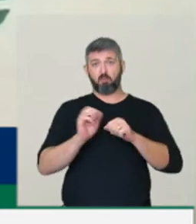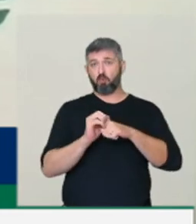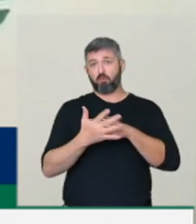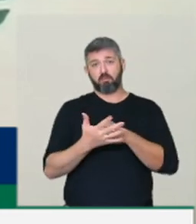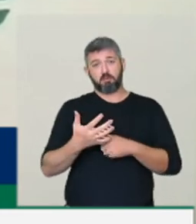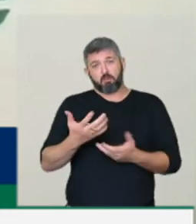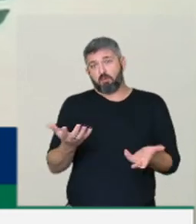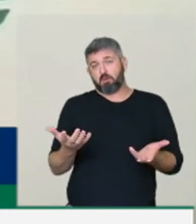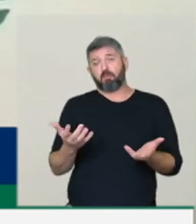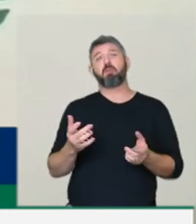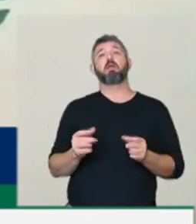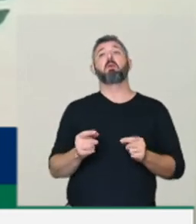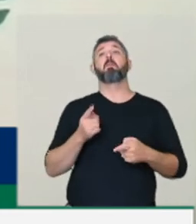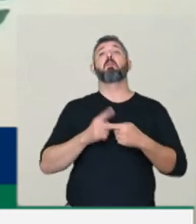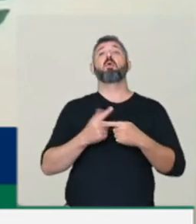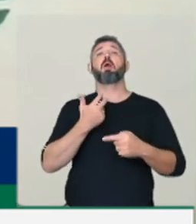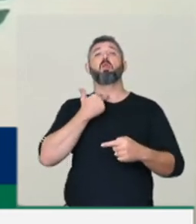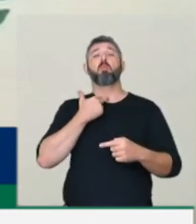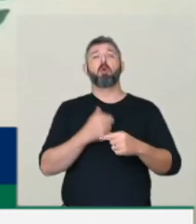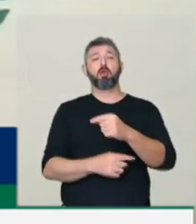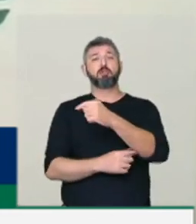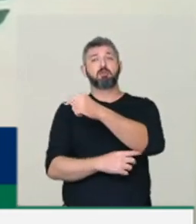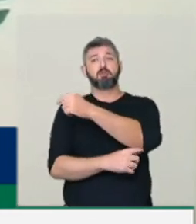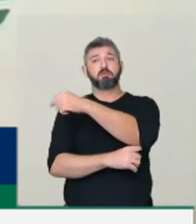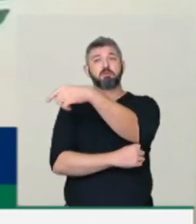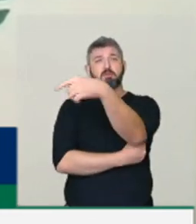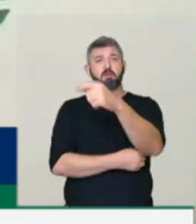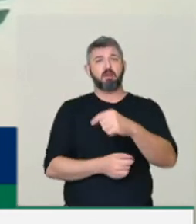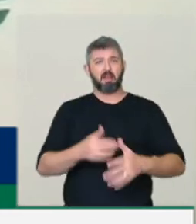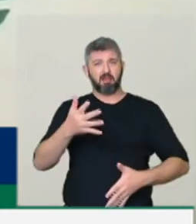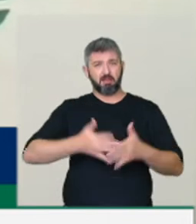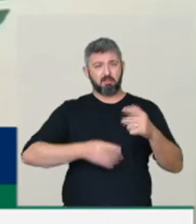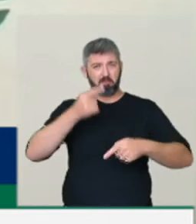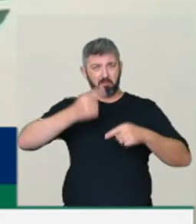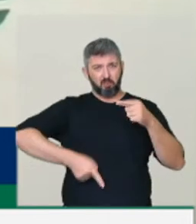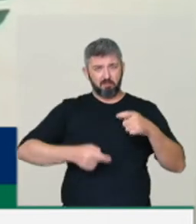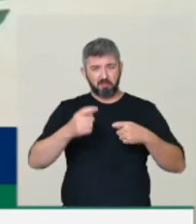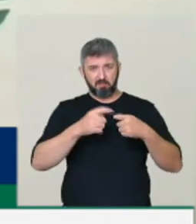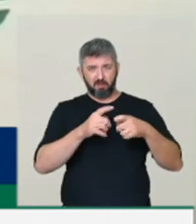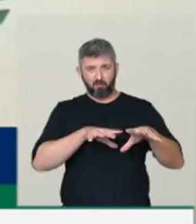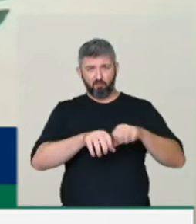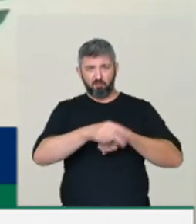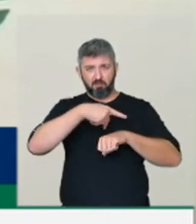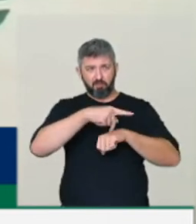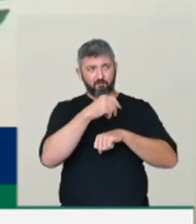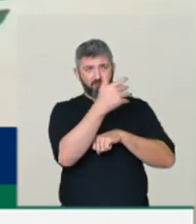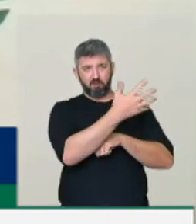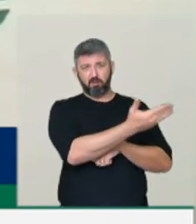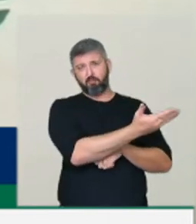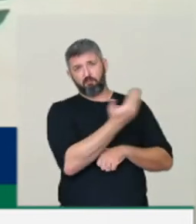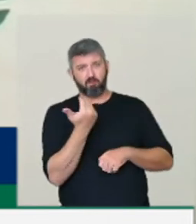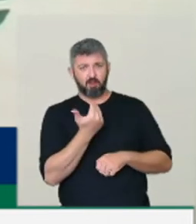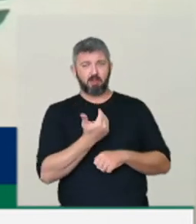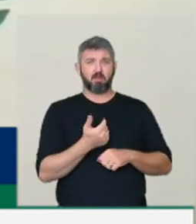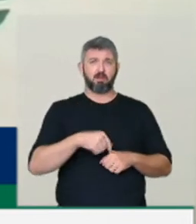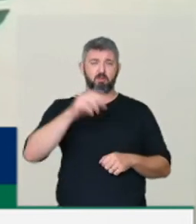NÓS ESTAMOS NUMA PANDEMIA. O QUE QUE JUSTIFICA VOCÊ IMPEDIR QUE PROFISSIONAIS FORMADOS NO EXTERIOR POSSAM